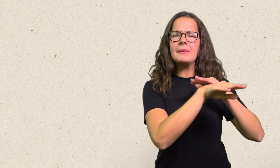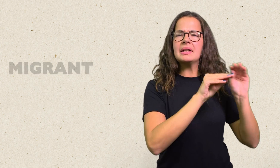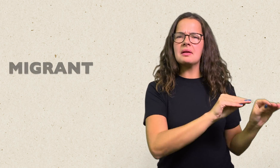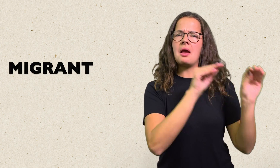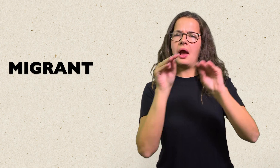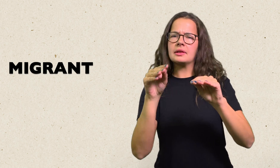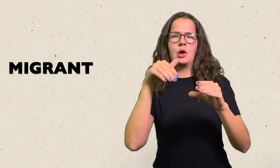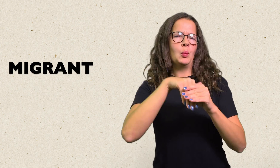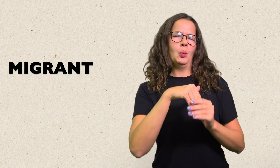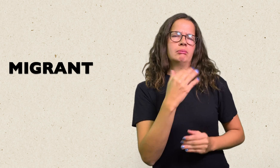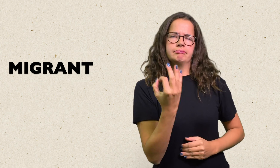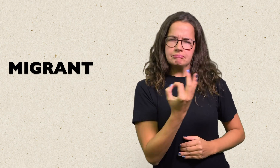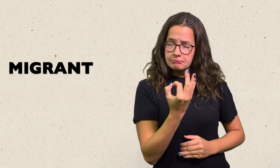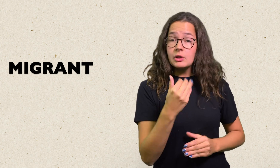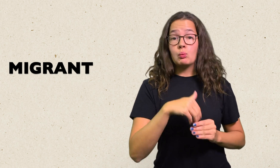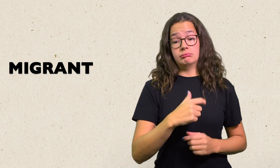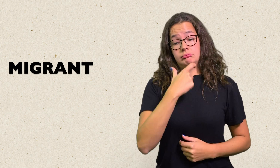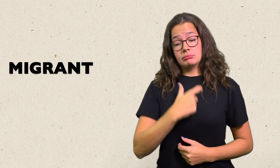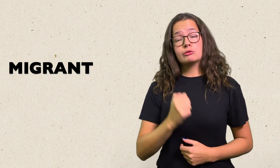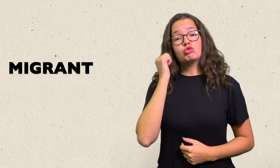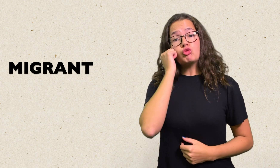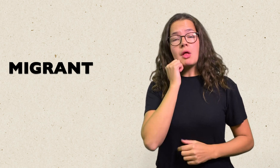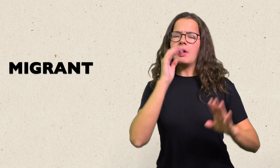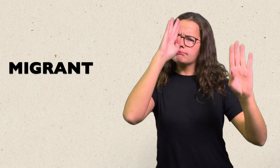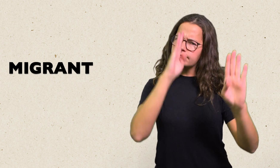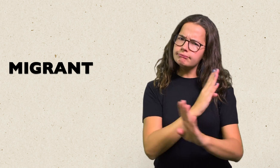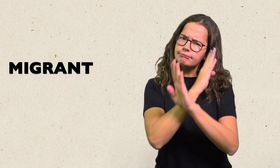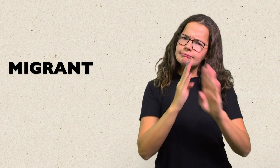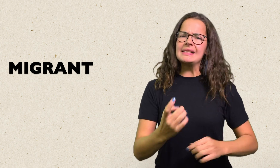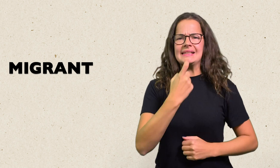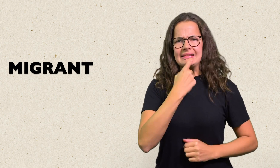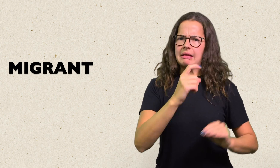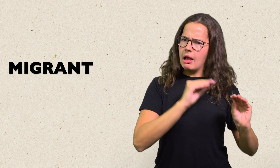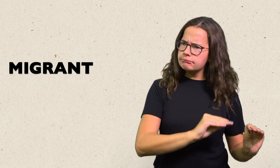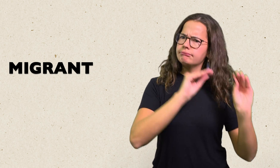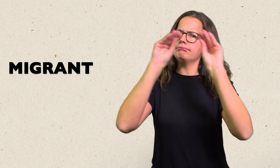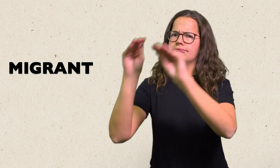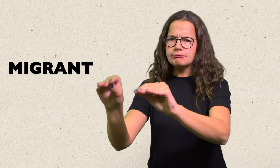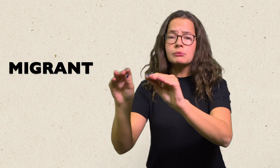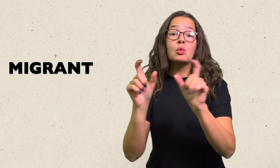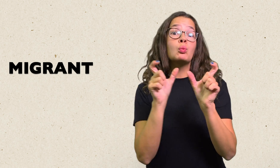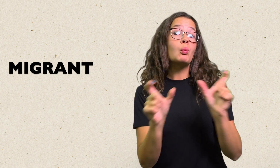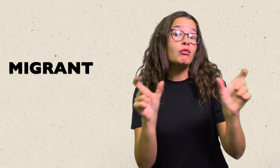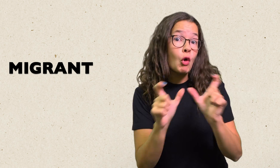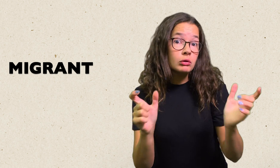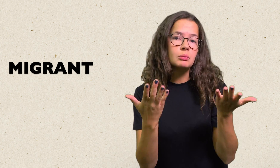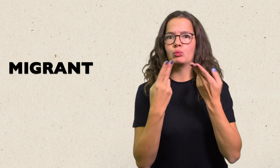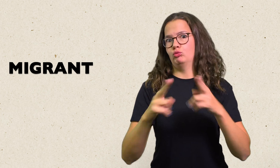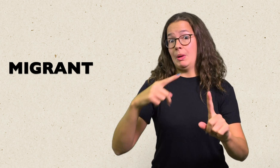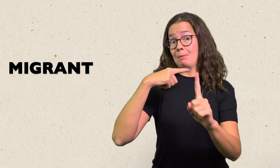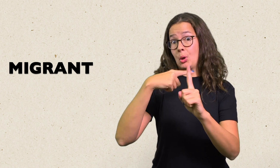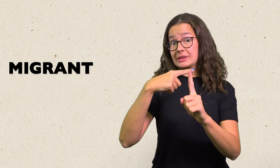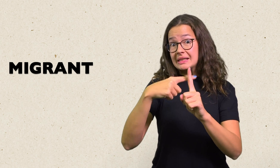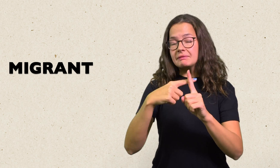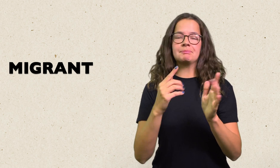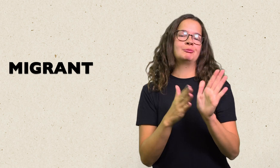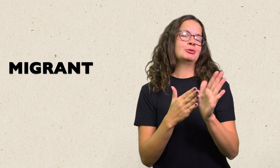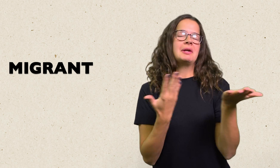MIGRANT označuje člověka, který se rozhodl opoustit domov. Důvody můžou být pozitivní. Například: